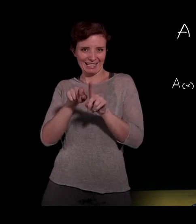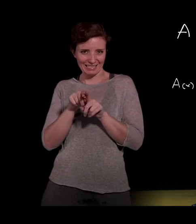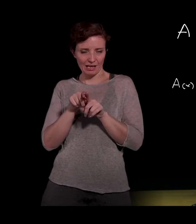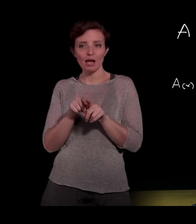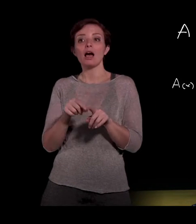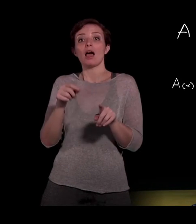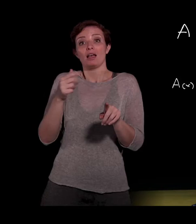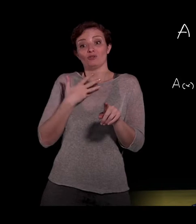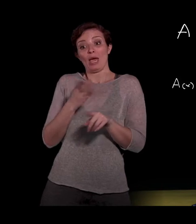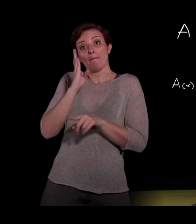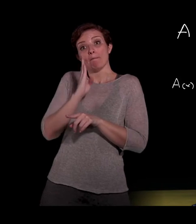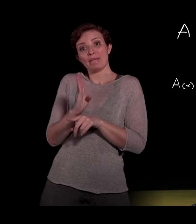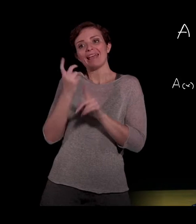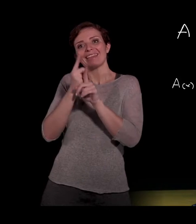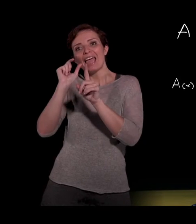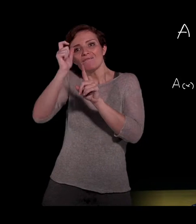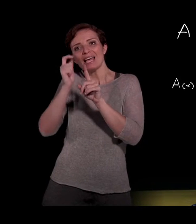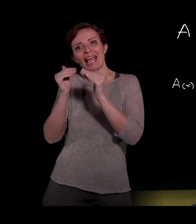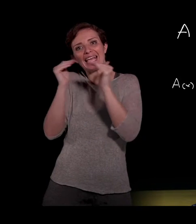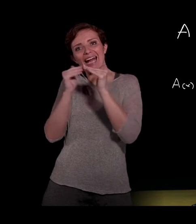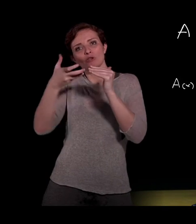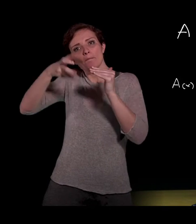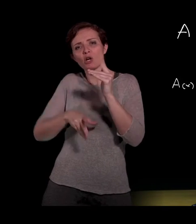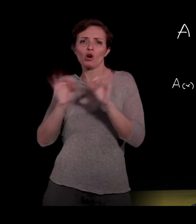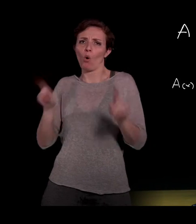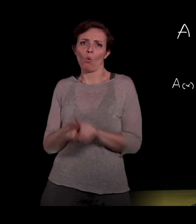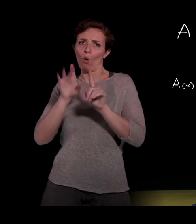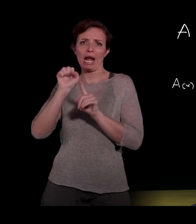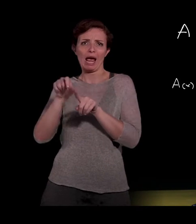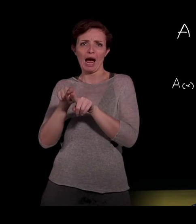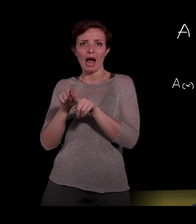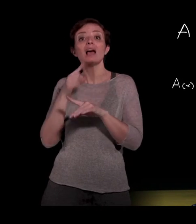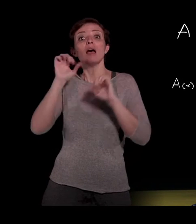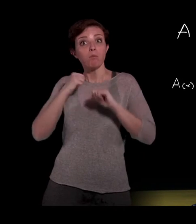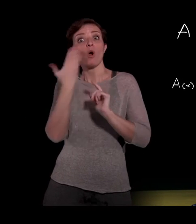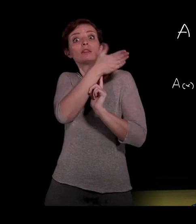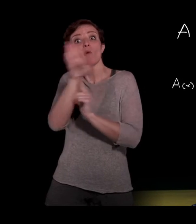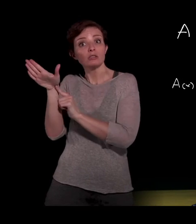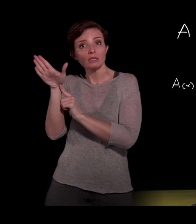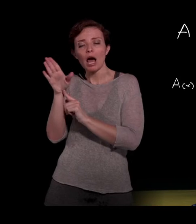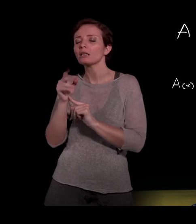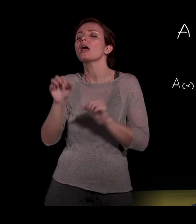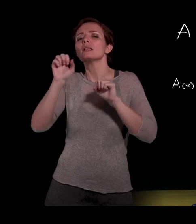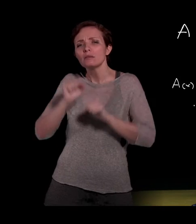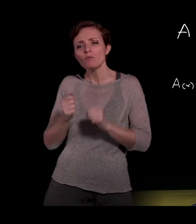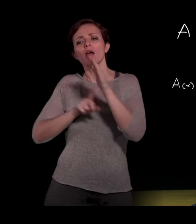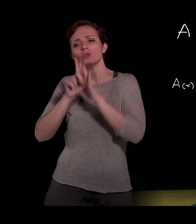con B di grado minore o uguale al grado di A, è possibile dimostrare che è sempre possibile ottenere due polinomi.